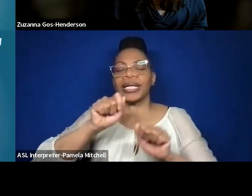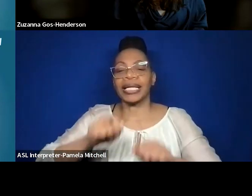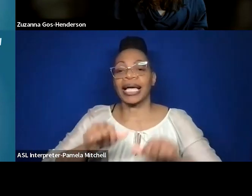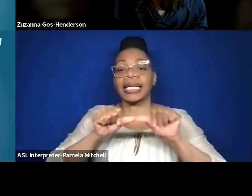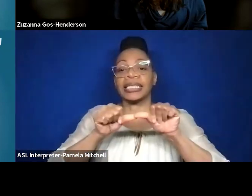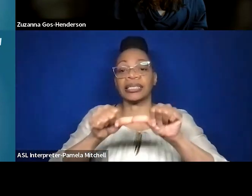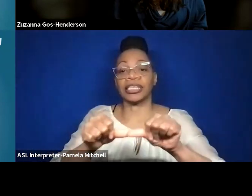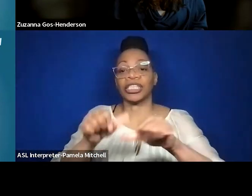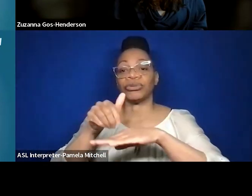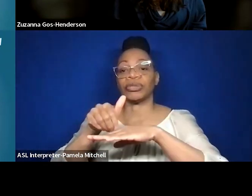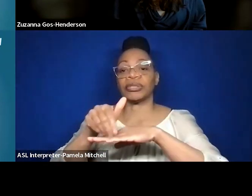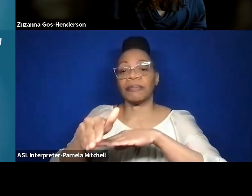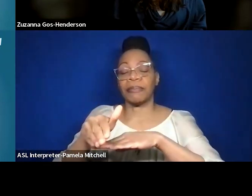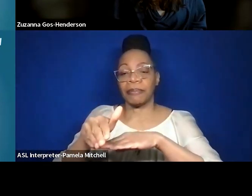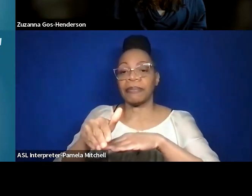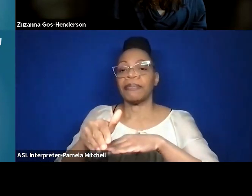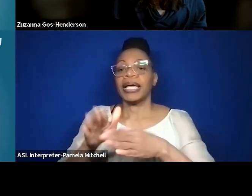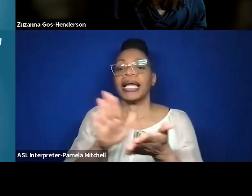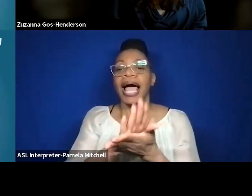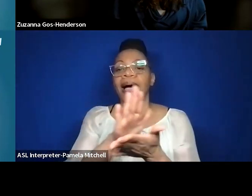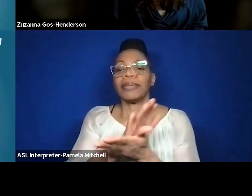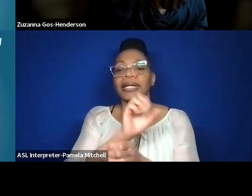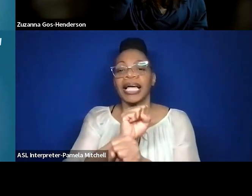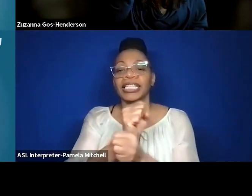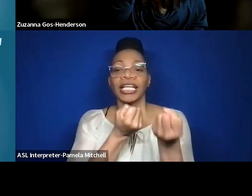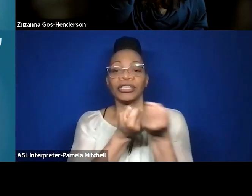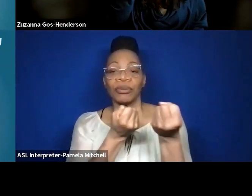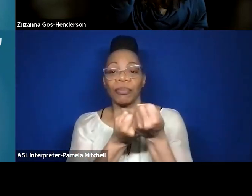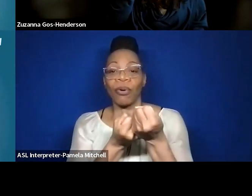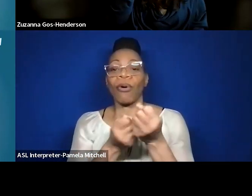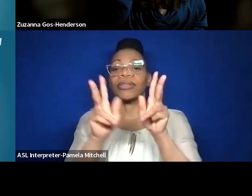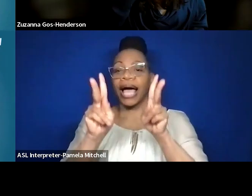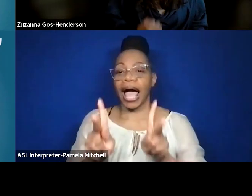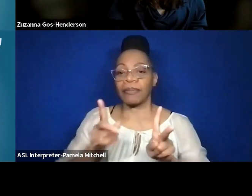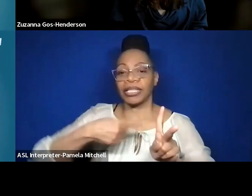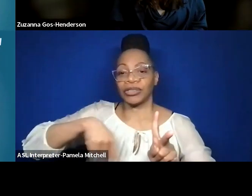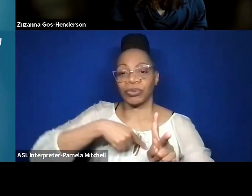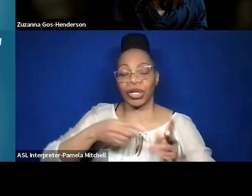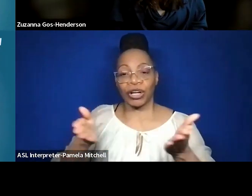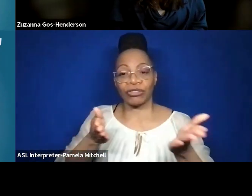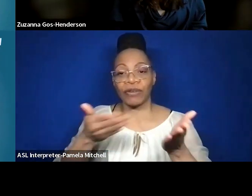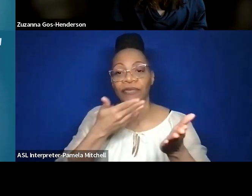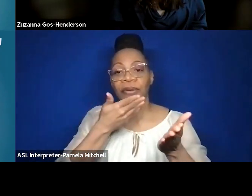apoyando a los solicitantes a los que estamos sirviendo, haciendo lo mejor que podamos en este panorama cambiante.